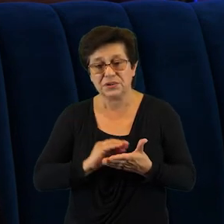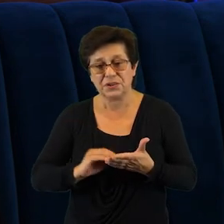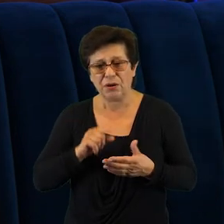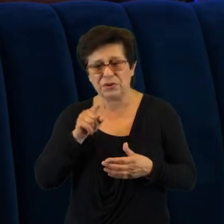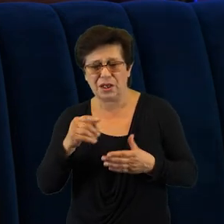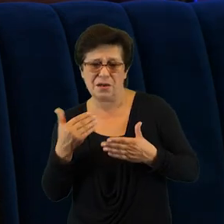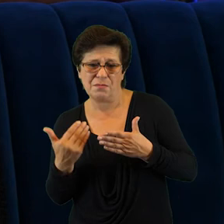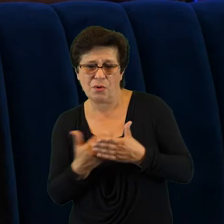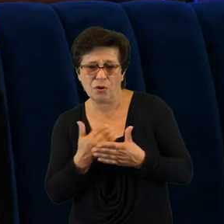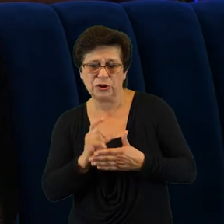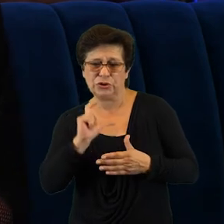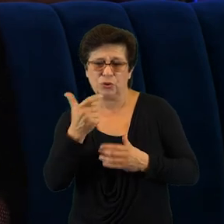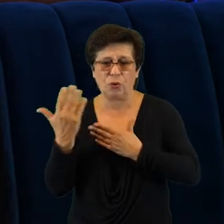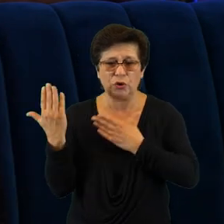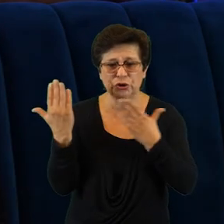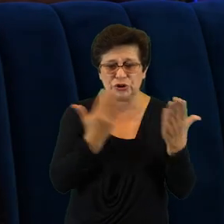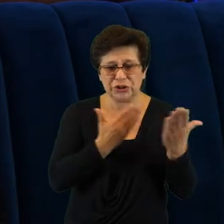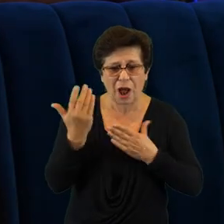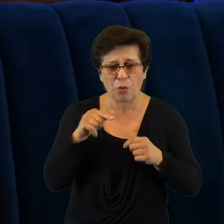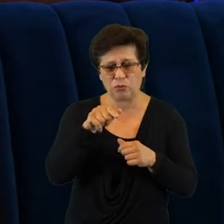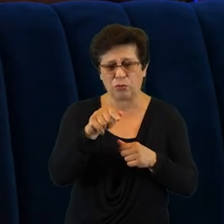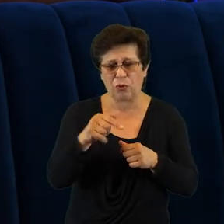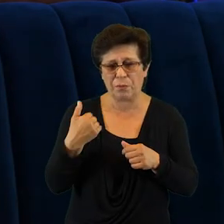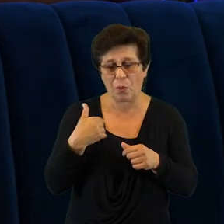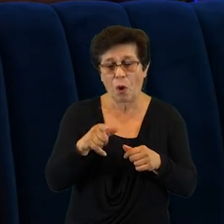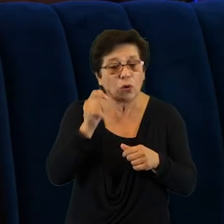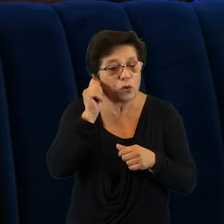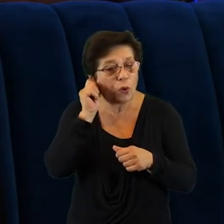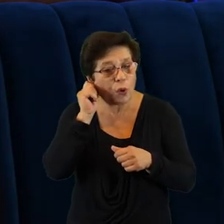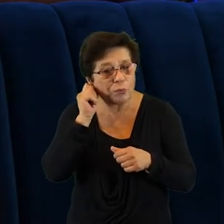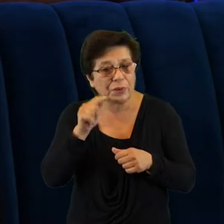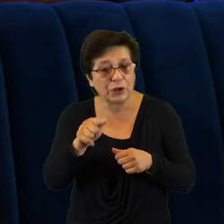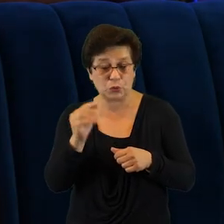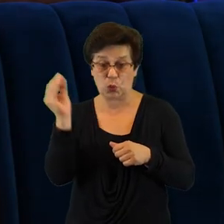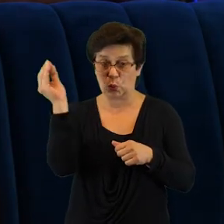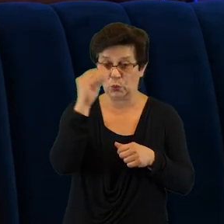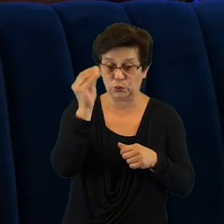to, co oni czytali, pochodziło właśnie od Marii Morskiej. Uczyła ich także angielskiego.